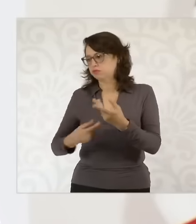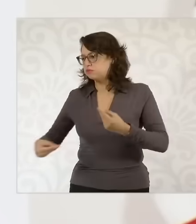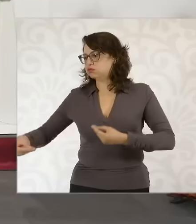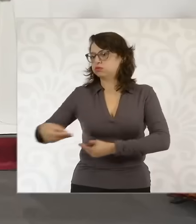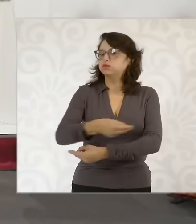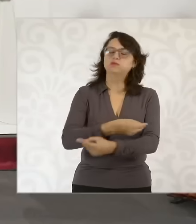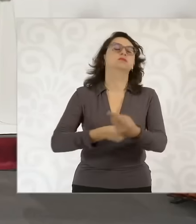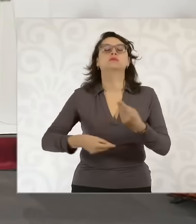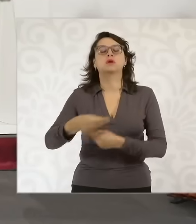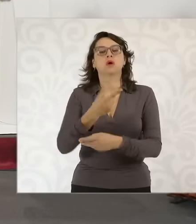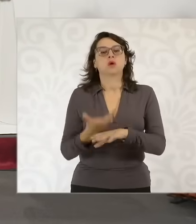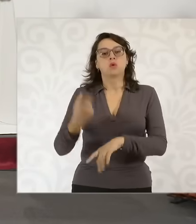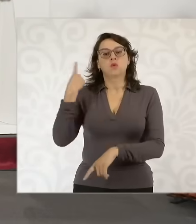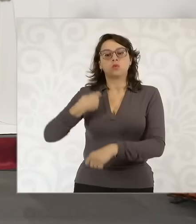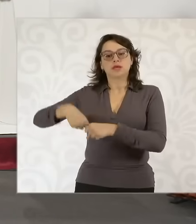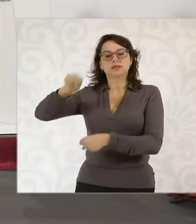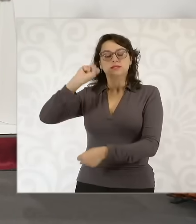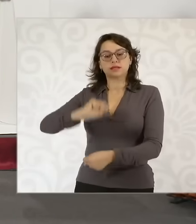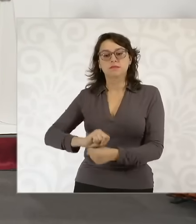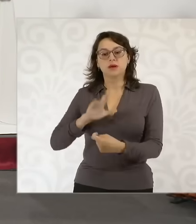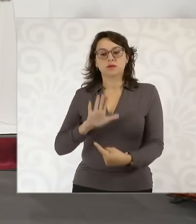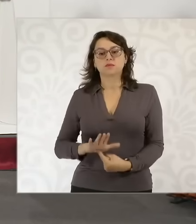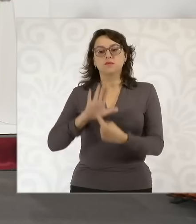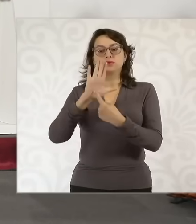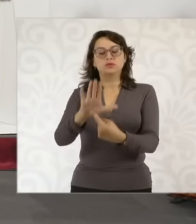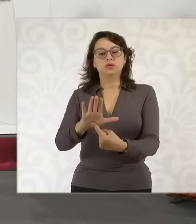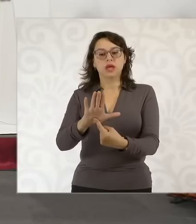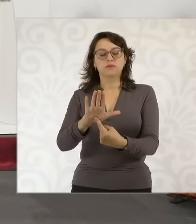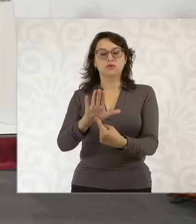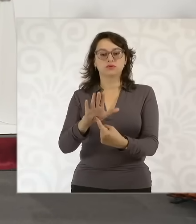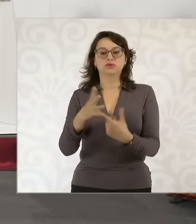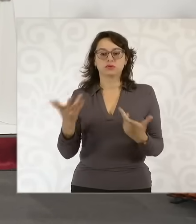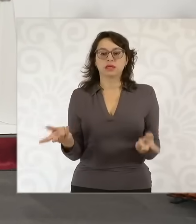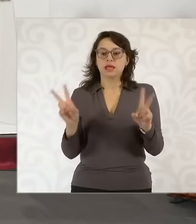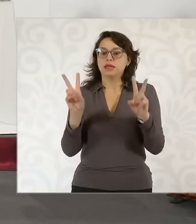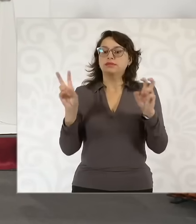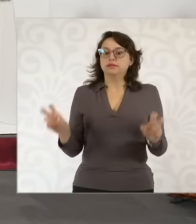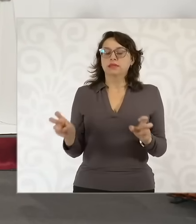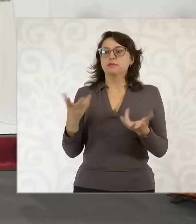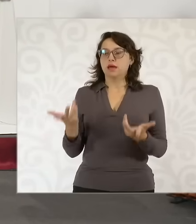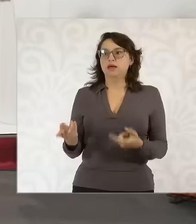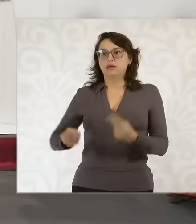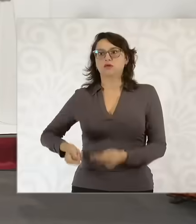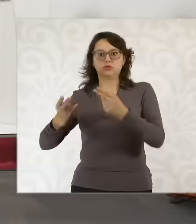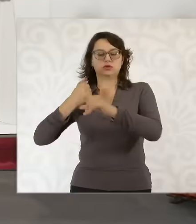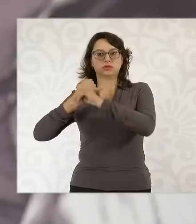semana pasada este la operación que que se llevó a cabo en los mercados internacionales. Este es,